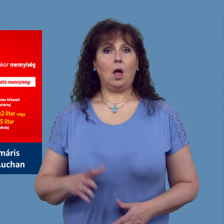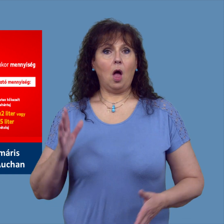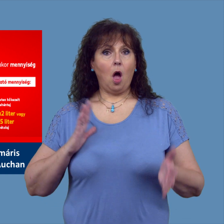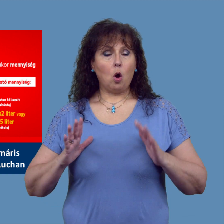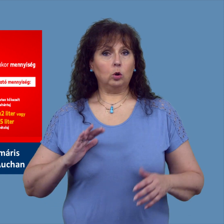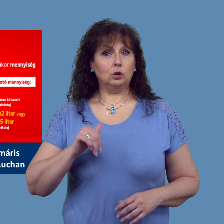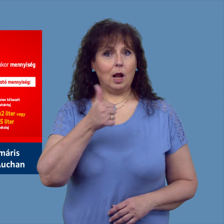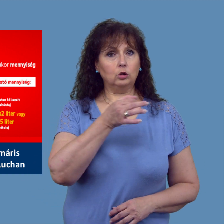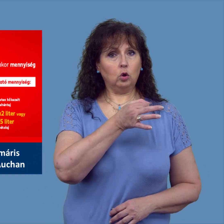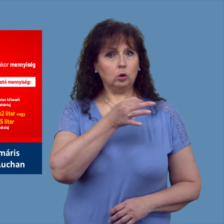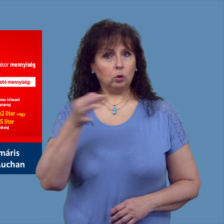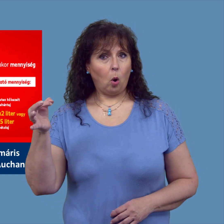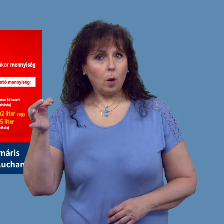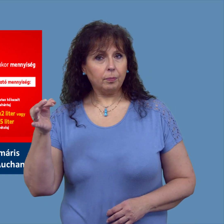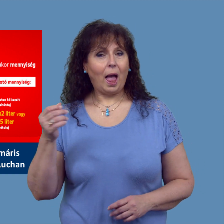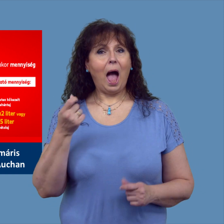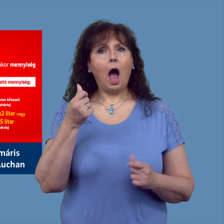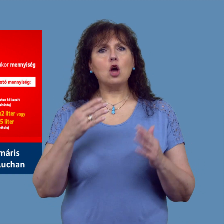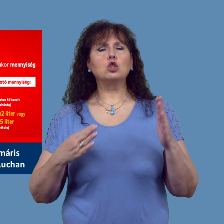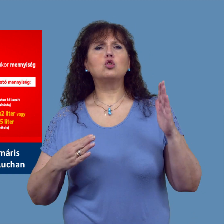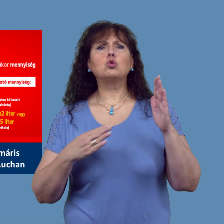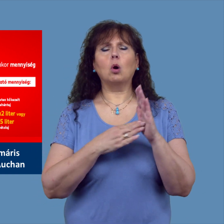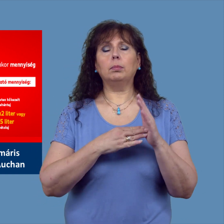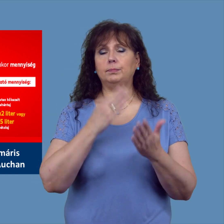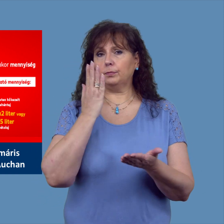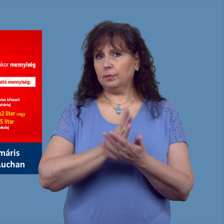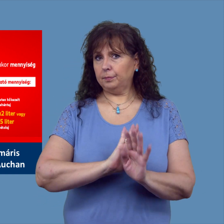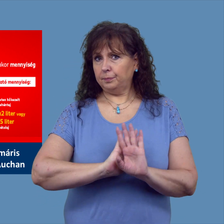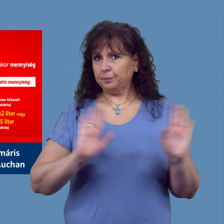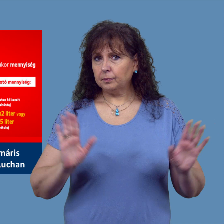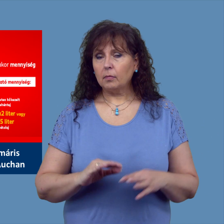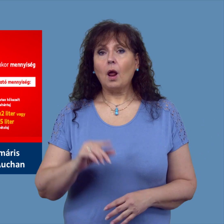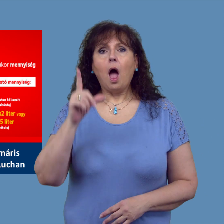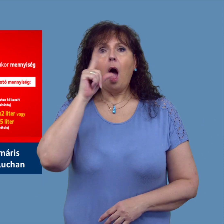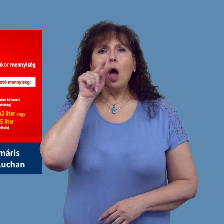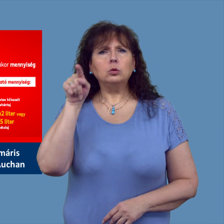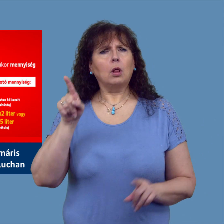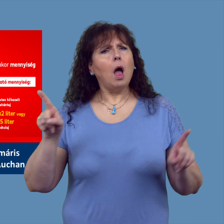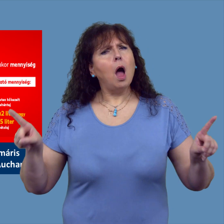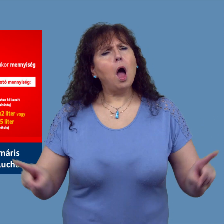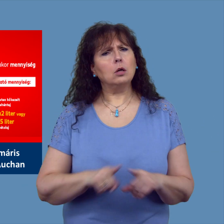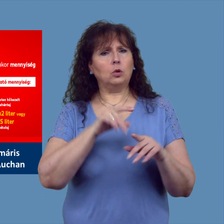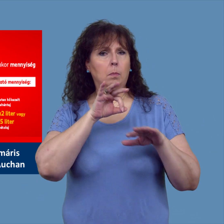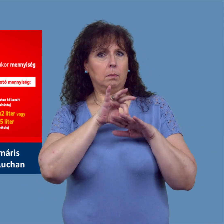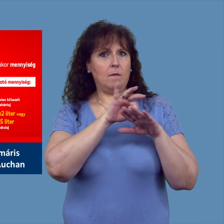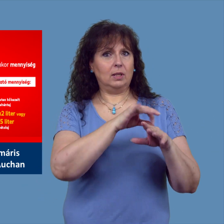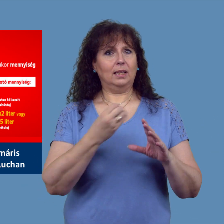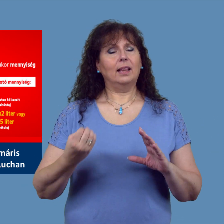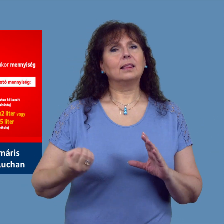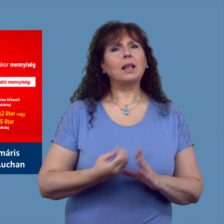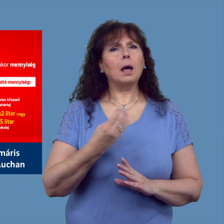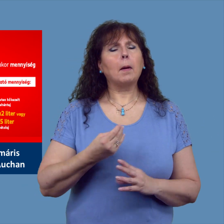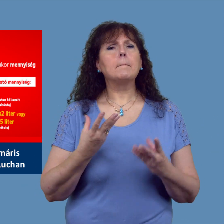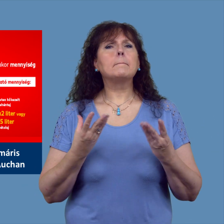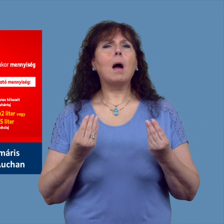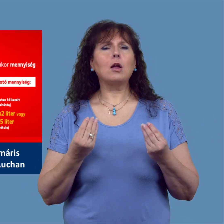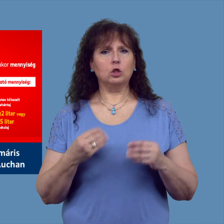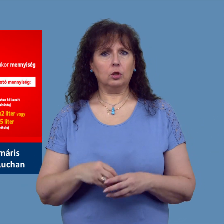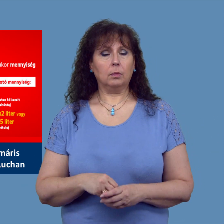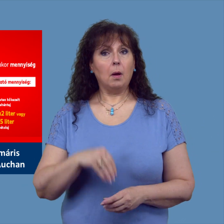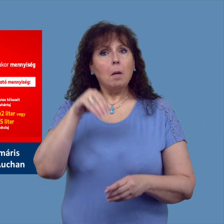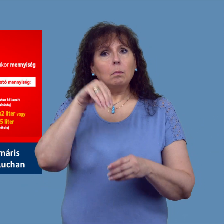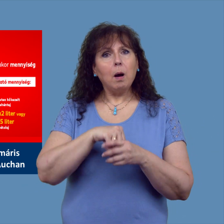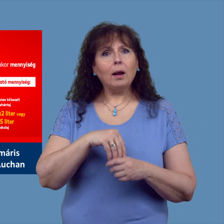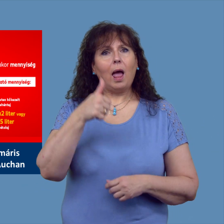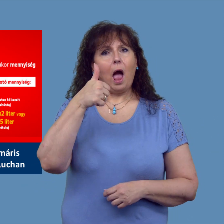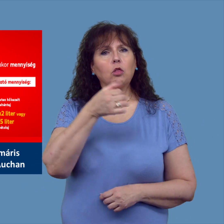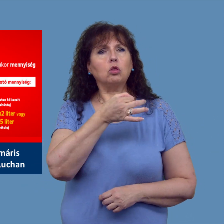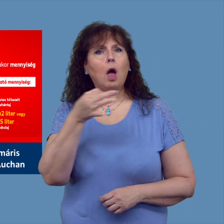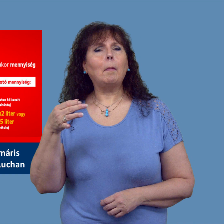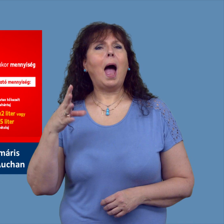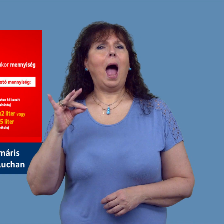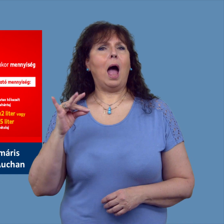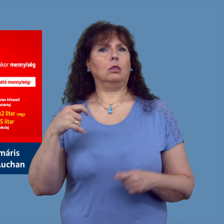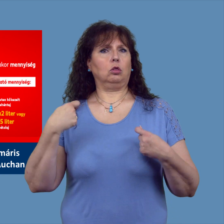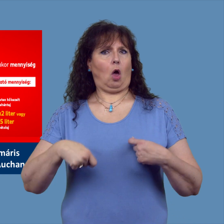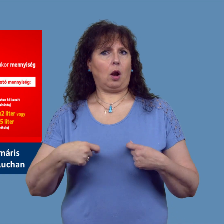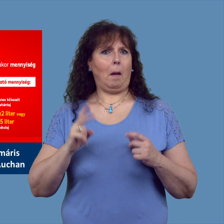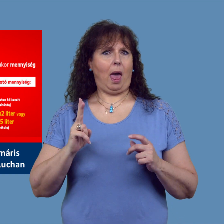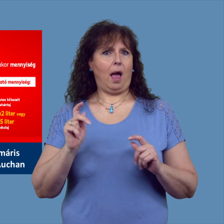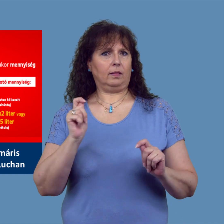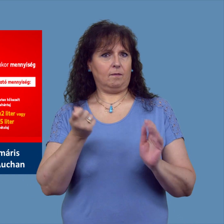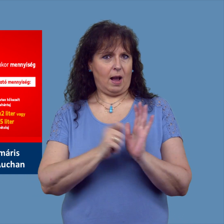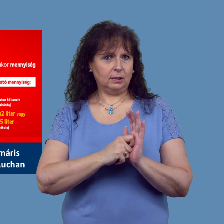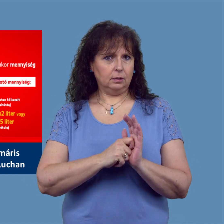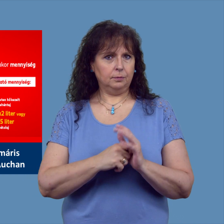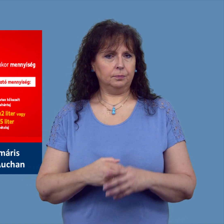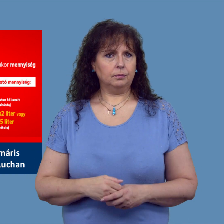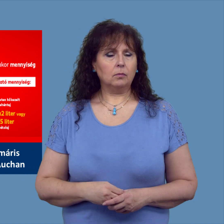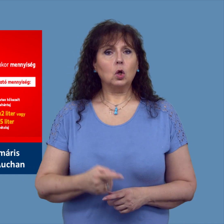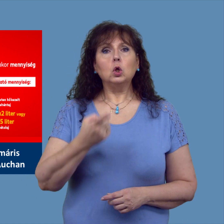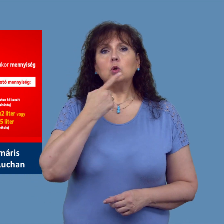Az Auchan szinte azonnal mennyiségi korlátozást vezetett be azokra a termékekre, amelyek augusztus 1-én kikerültek az árstop alól.